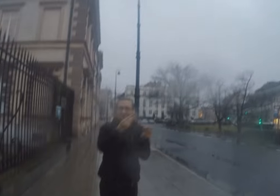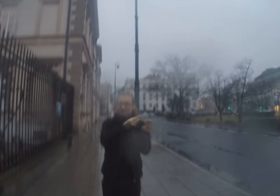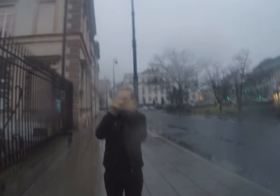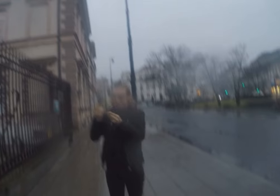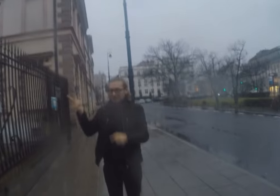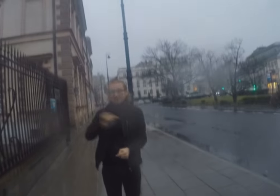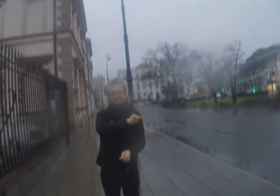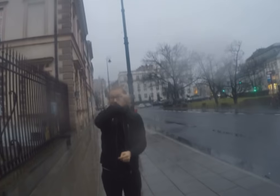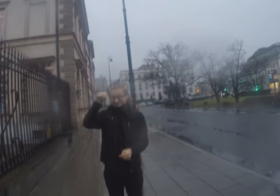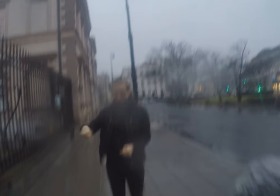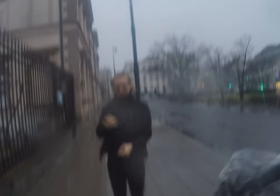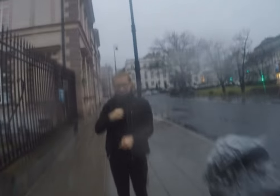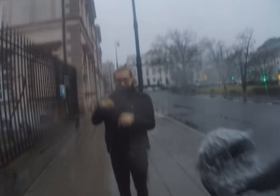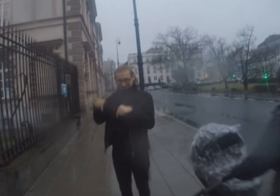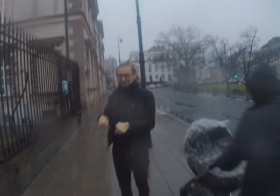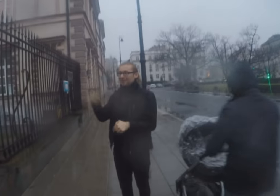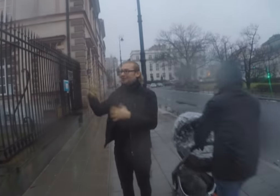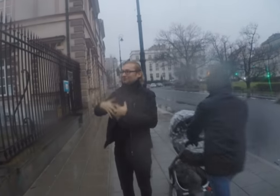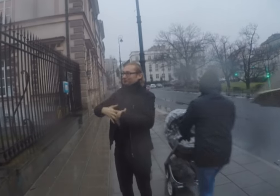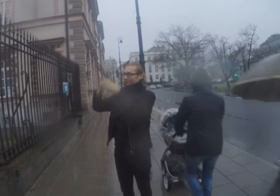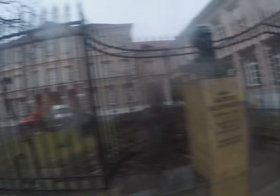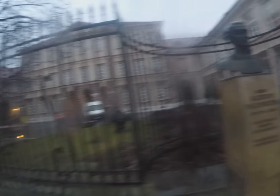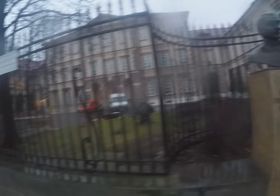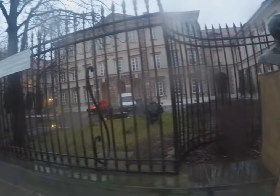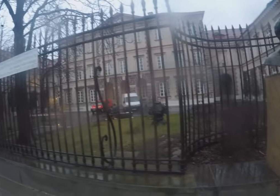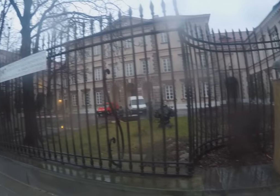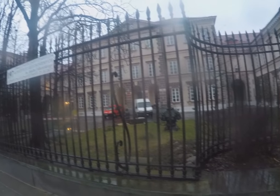Jakub Falkowski gab uns die Gebärdensprache und gründete für uns diese Schule.